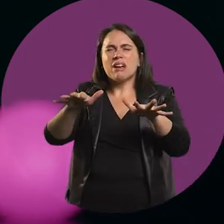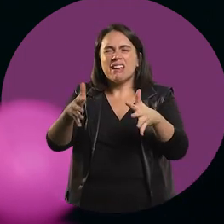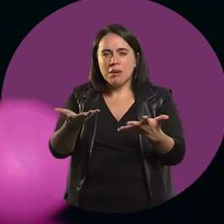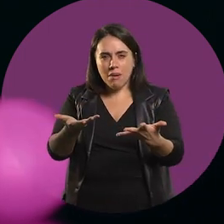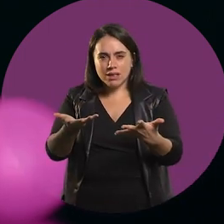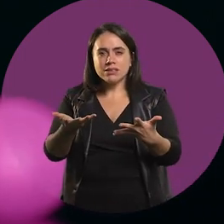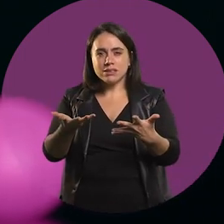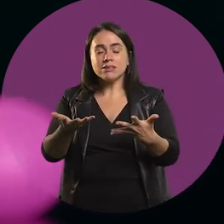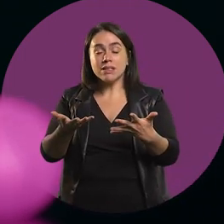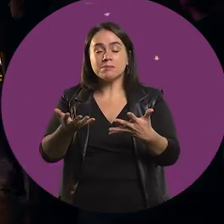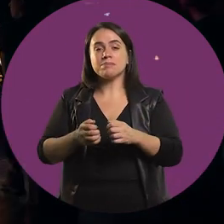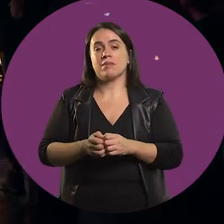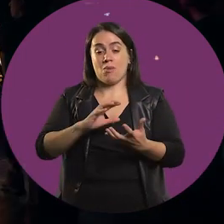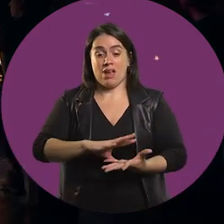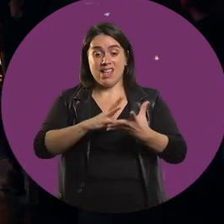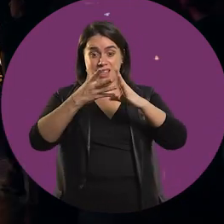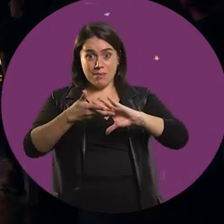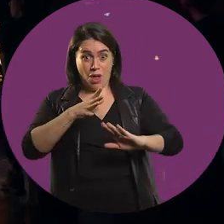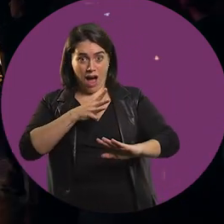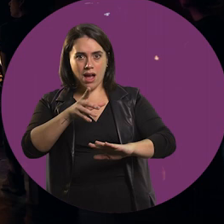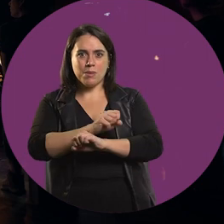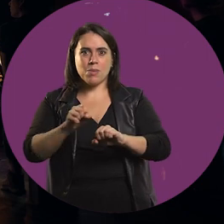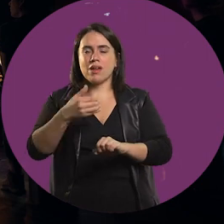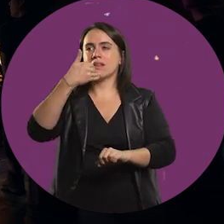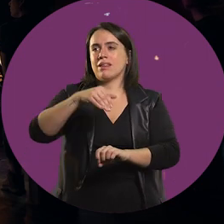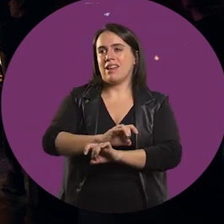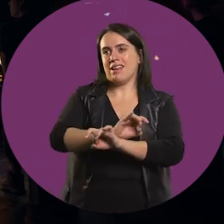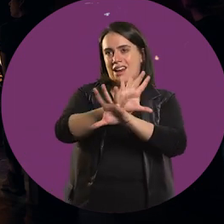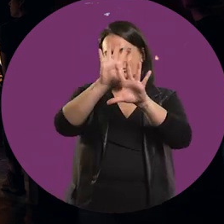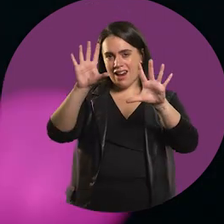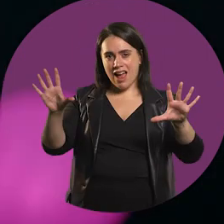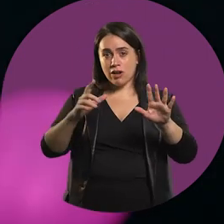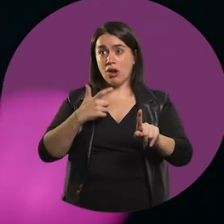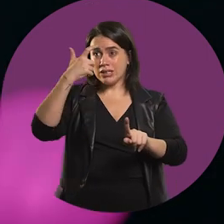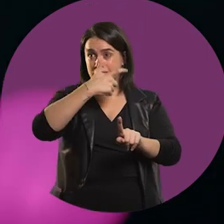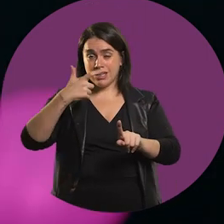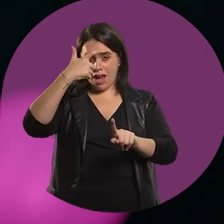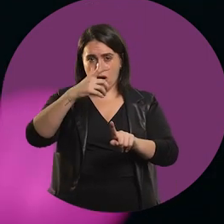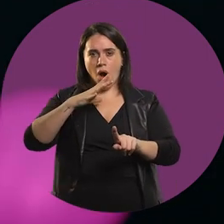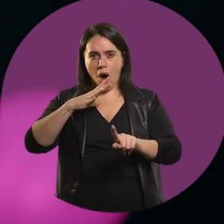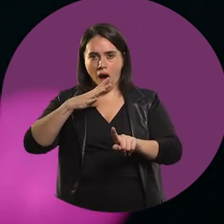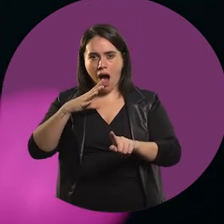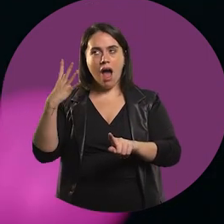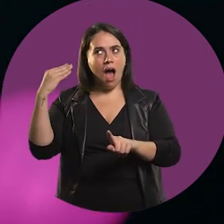comprenderla, como más a rasgos generales. Y la audiodescripción permite que cualquier persona